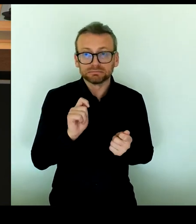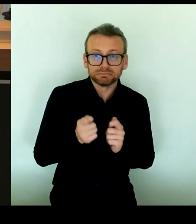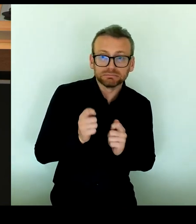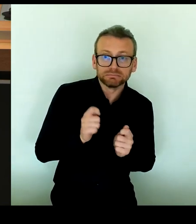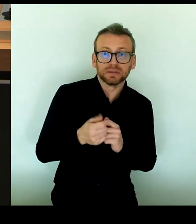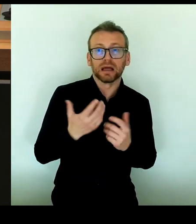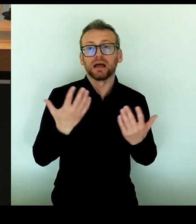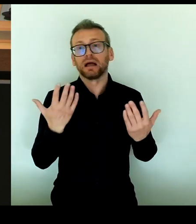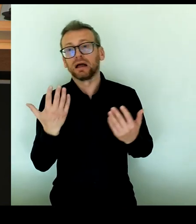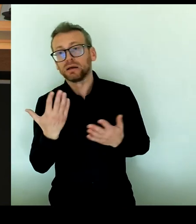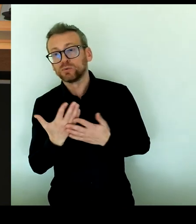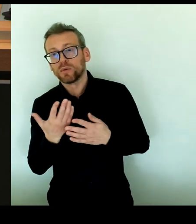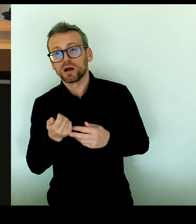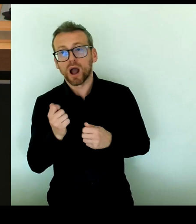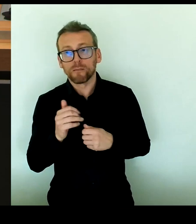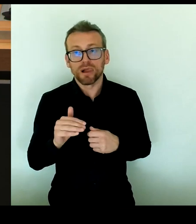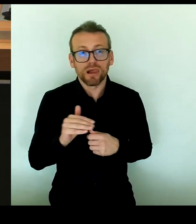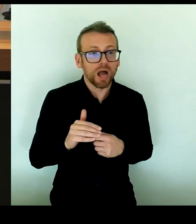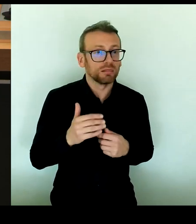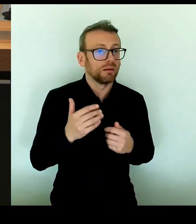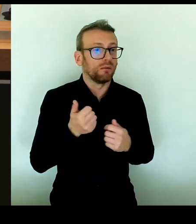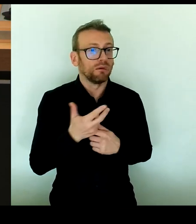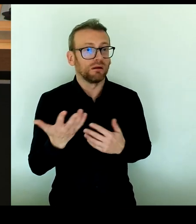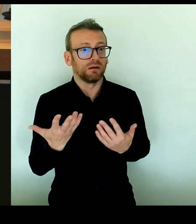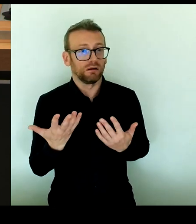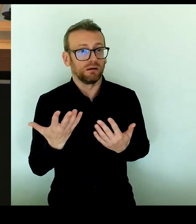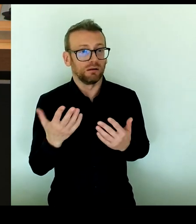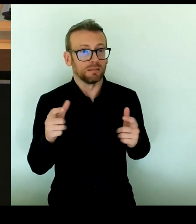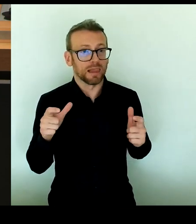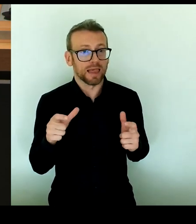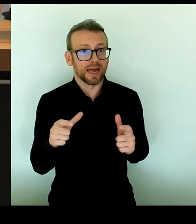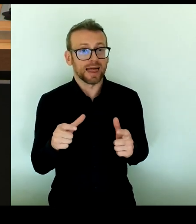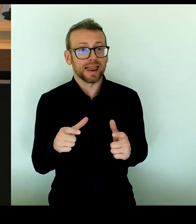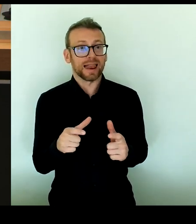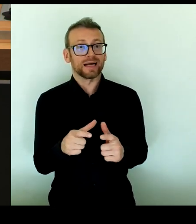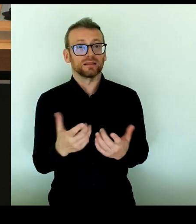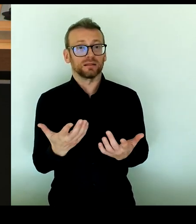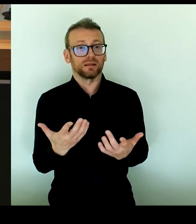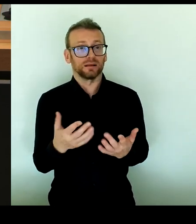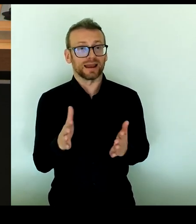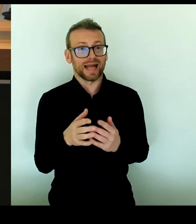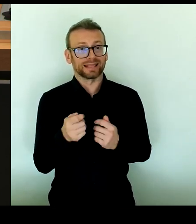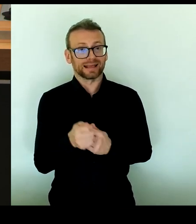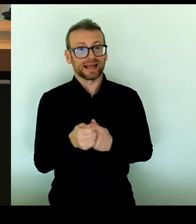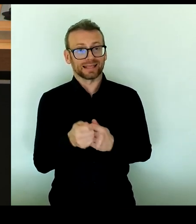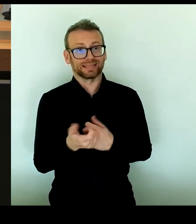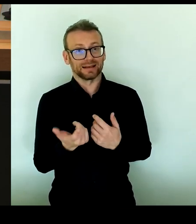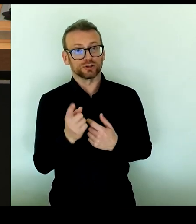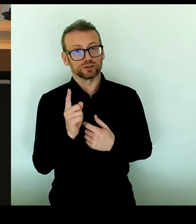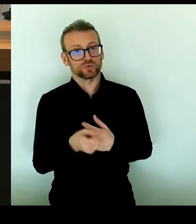Kleingärten sind Schutz- und Entwicklungsraum für Insekten, für Bestäuber wie Bienen, die unermesslich wichtig sind